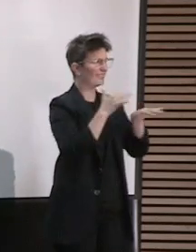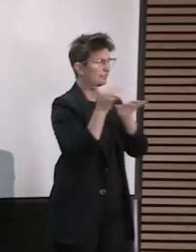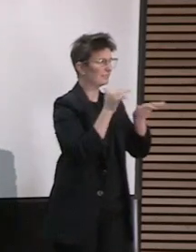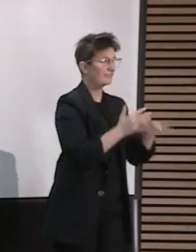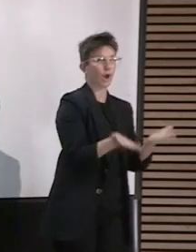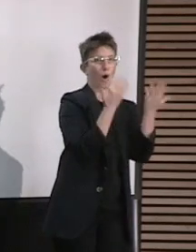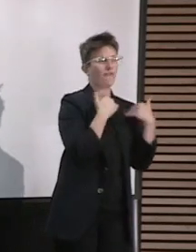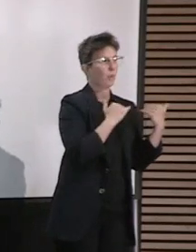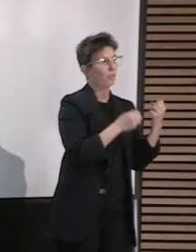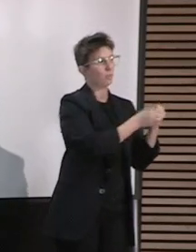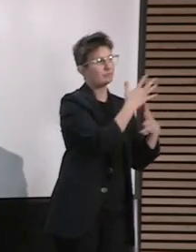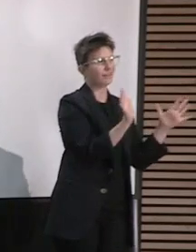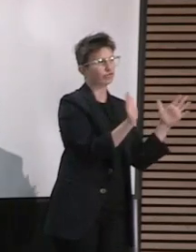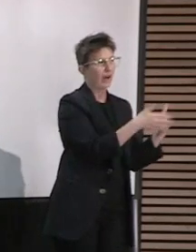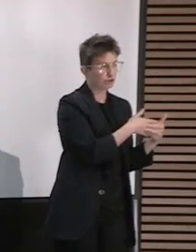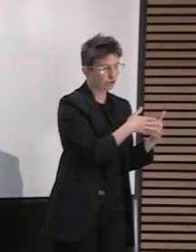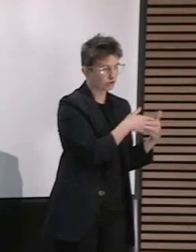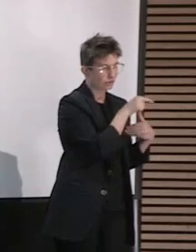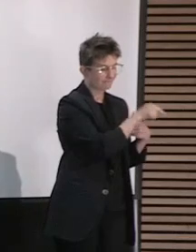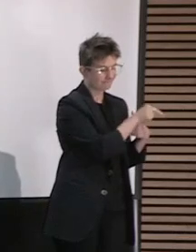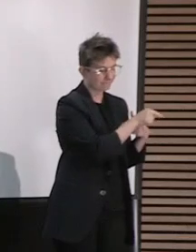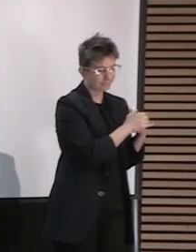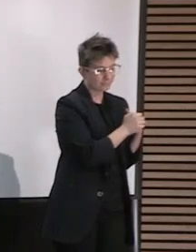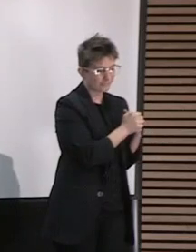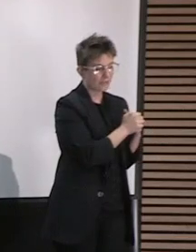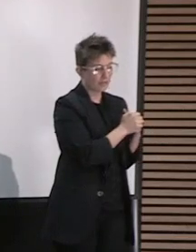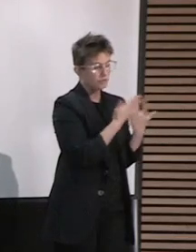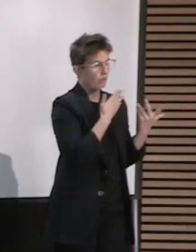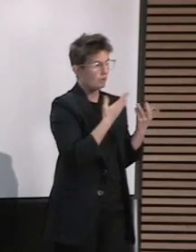nga take penei i te cyber whakaekenga e ratau ana ratou.